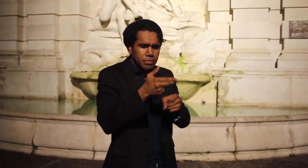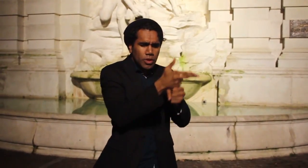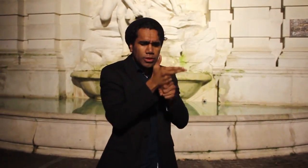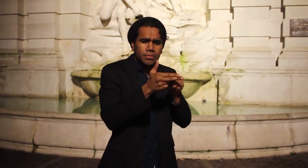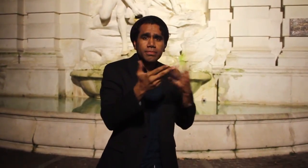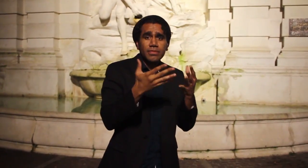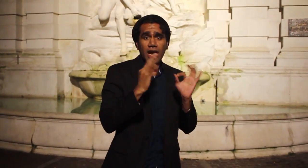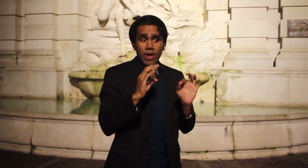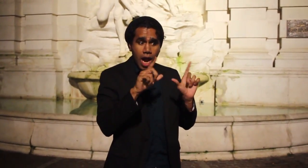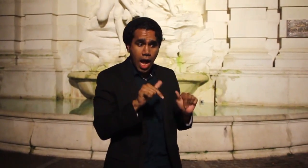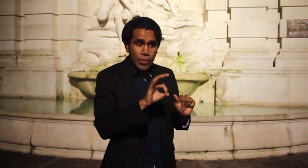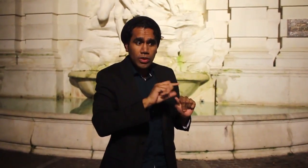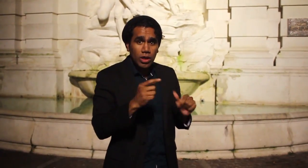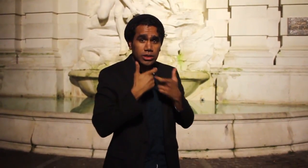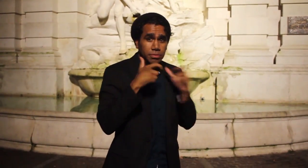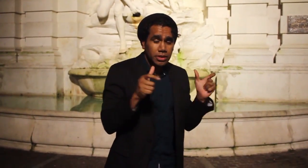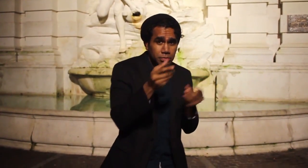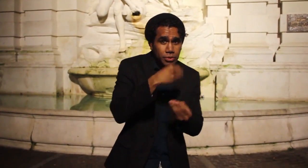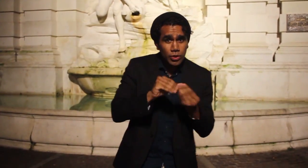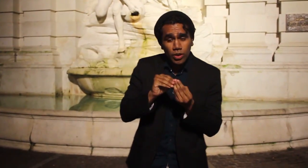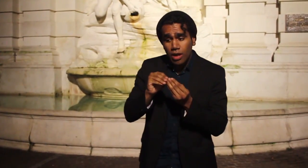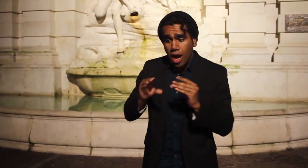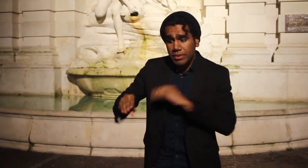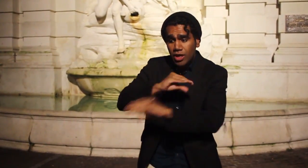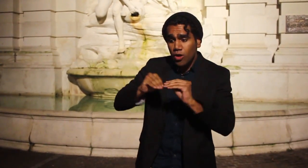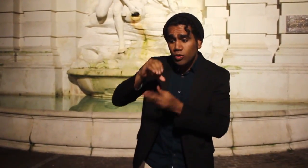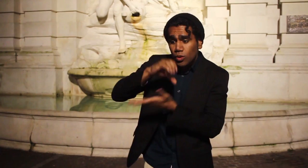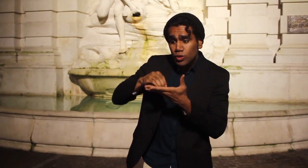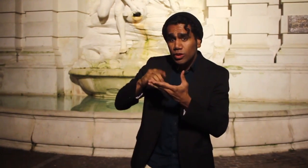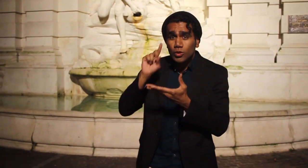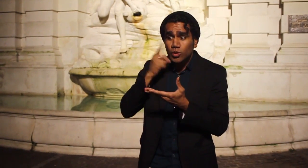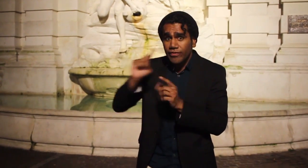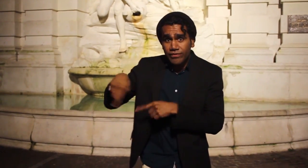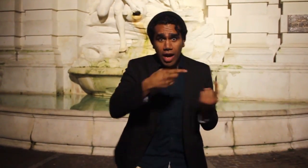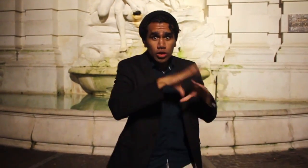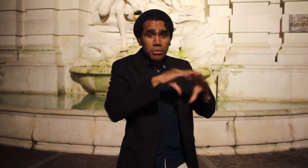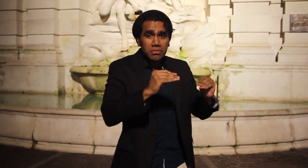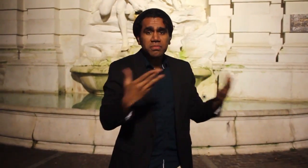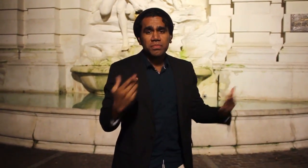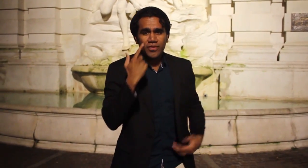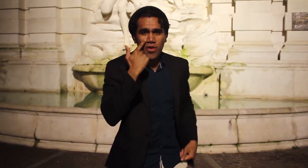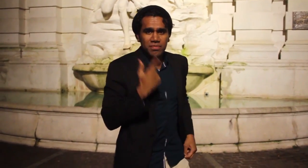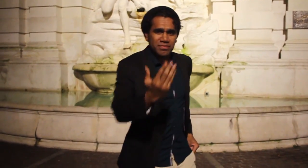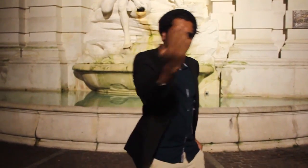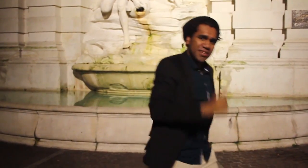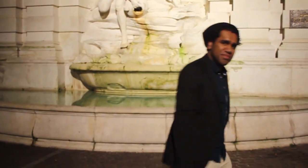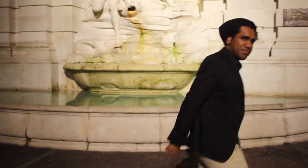L’objectif de ce reportage est de constater l’accessibilité du meeting, et la présence, ou non, des sourds toulousains dans la salle. Allons-y !